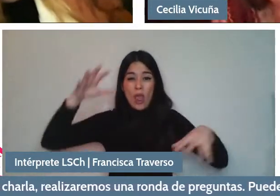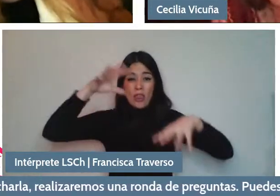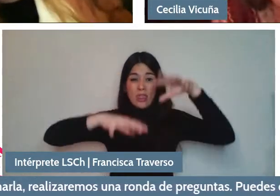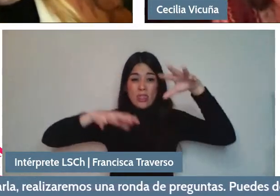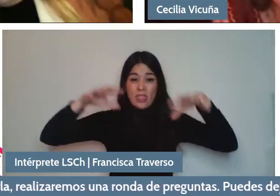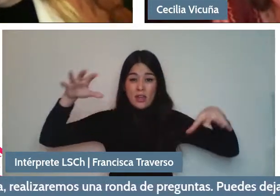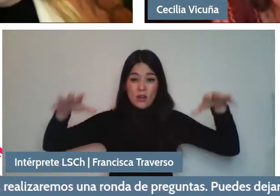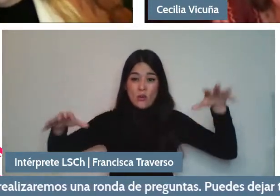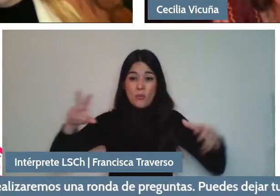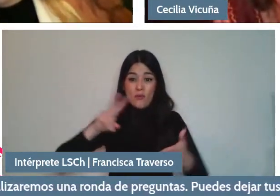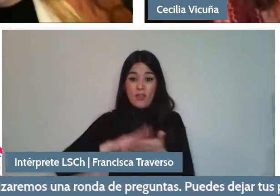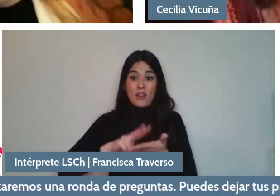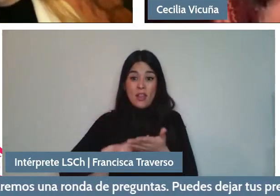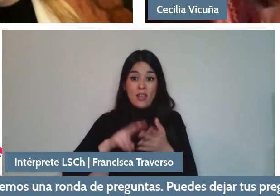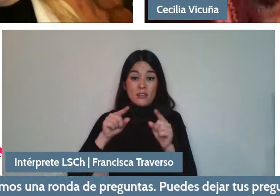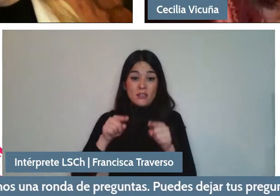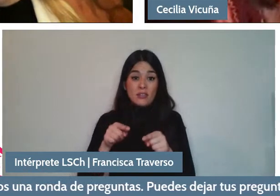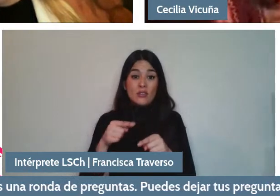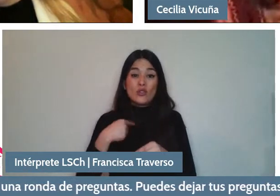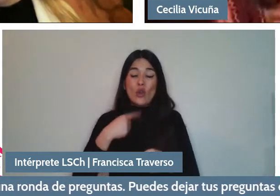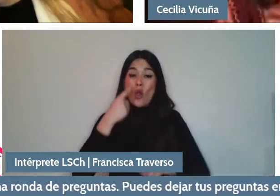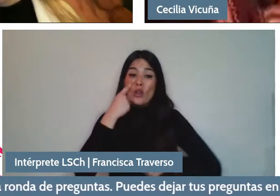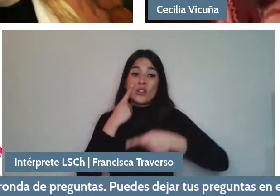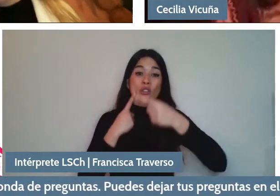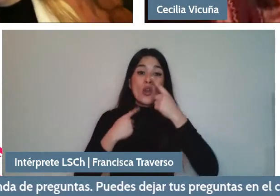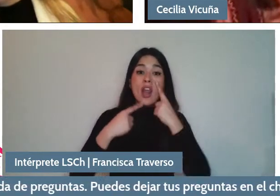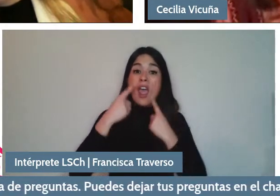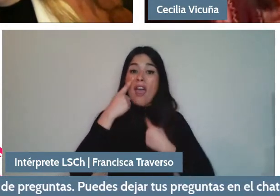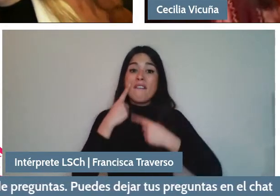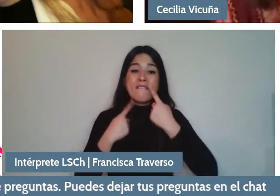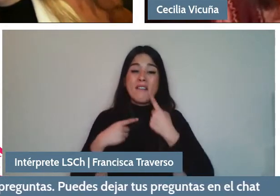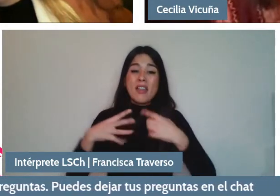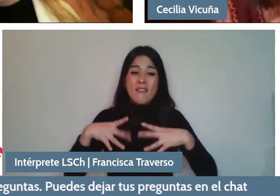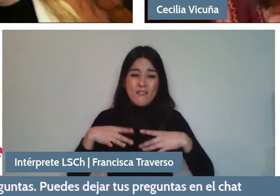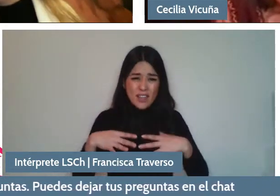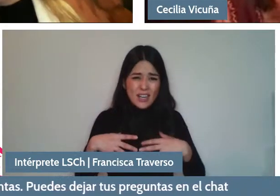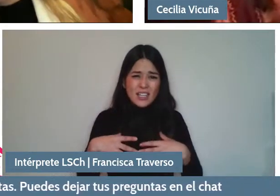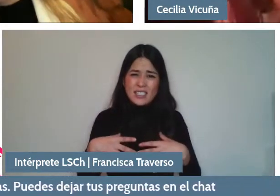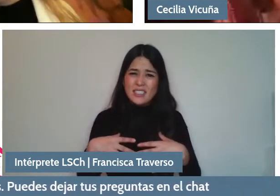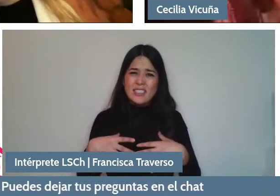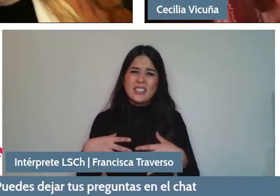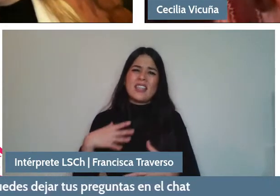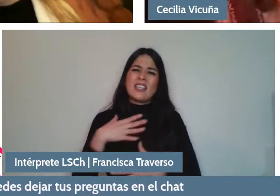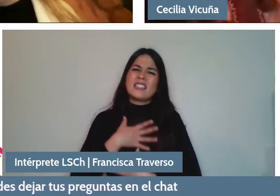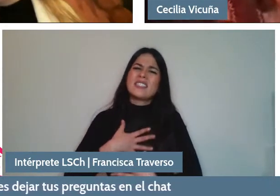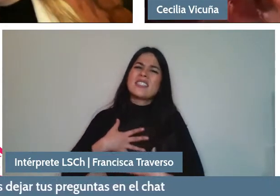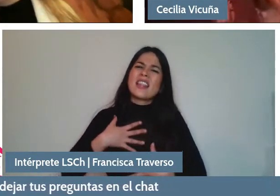Entonces, yo lloraba de felicidad, de sentir esa realidad,